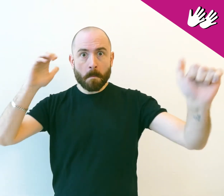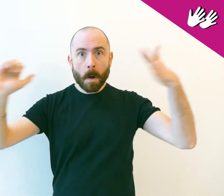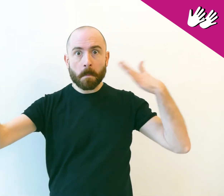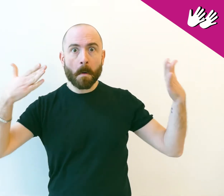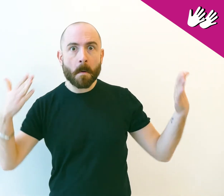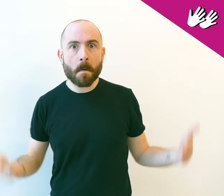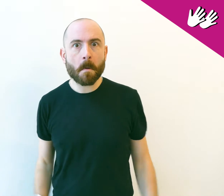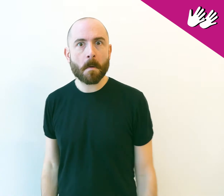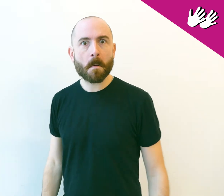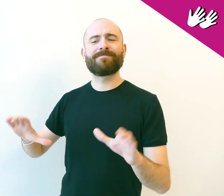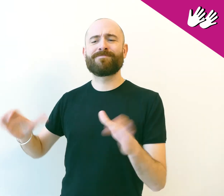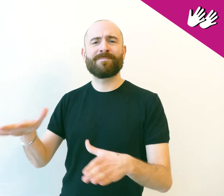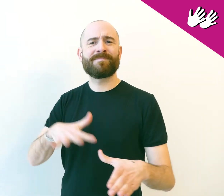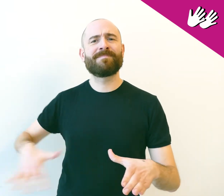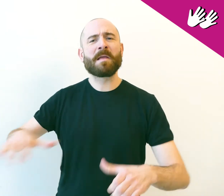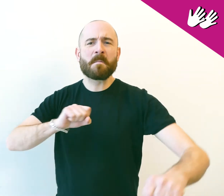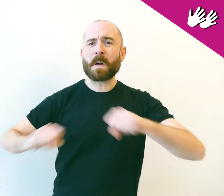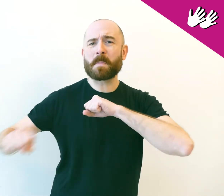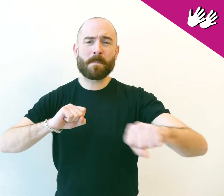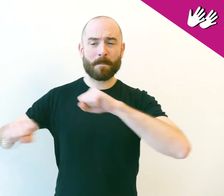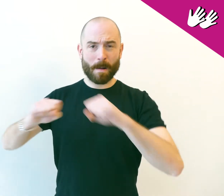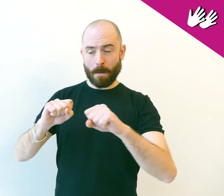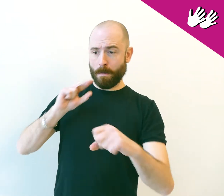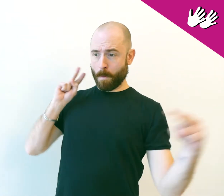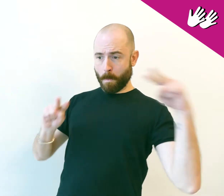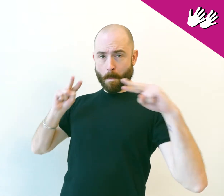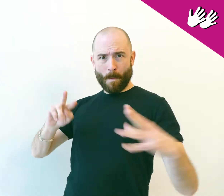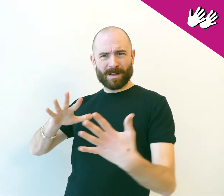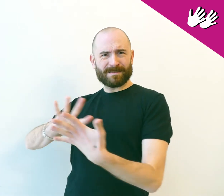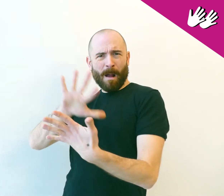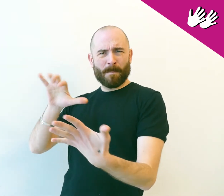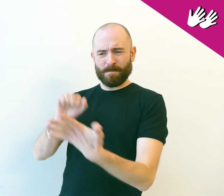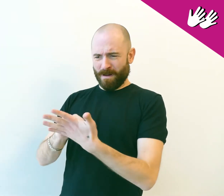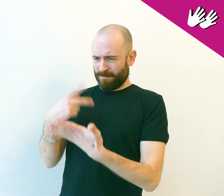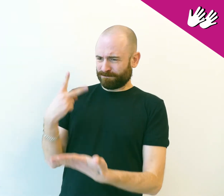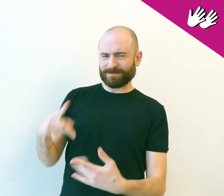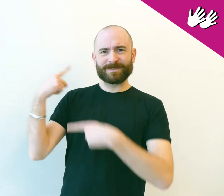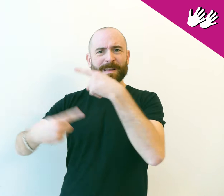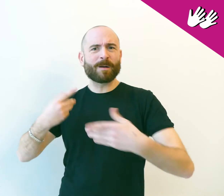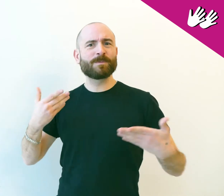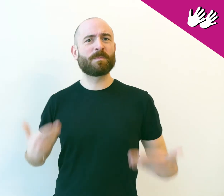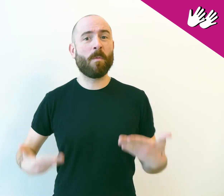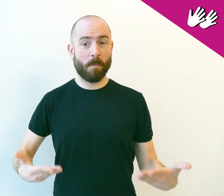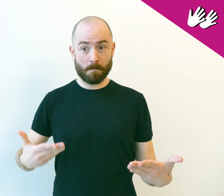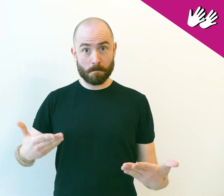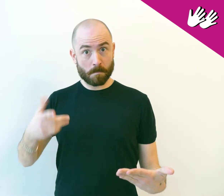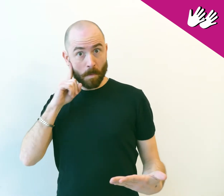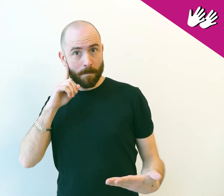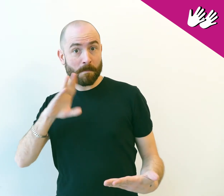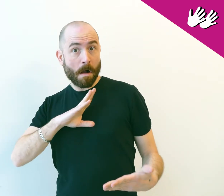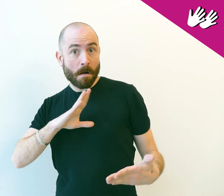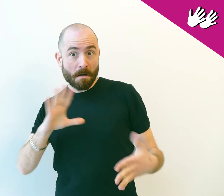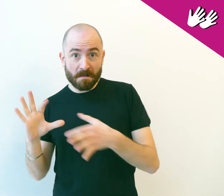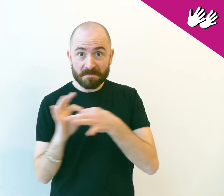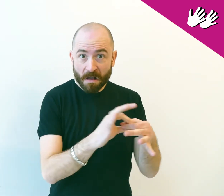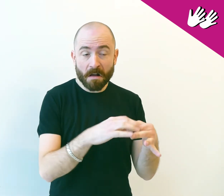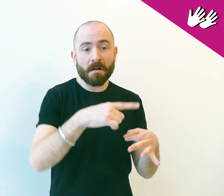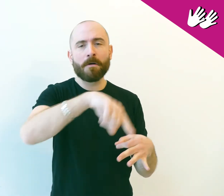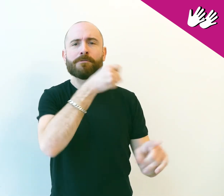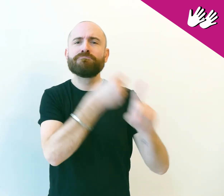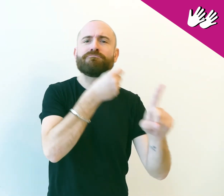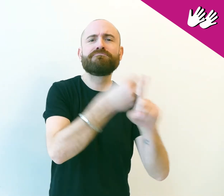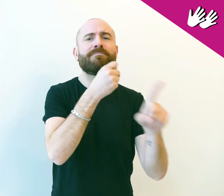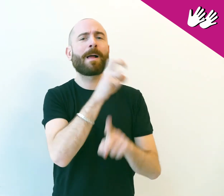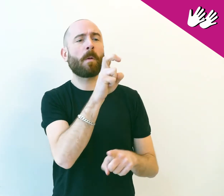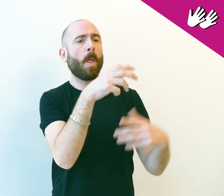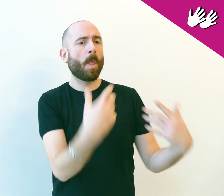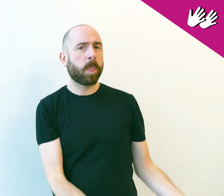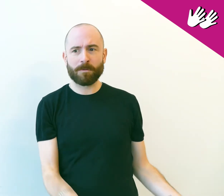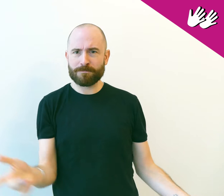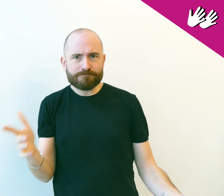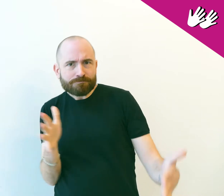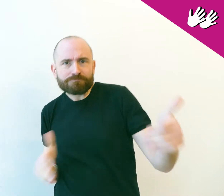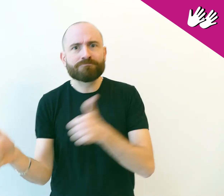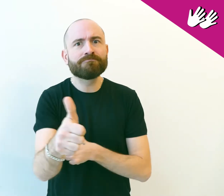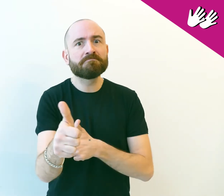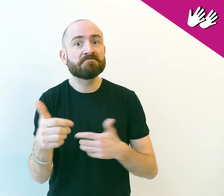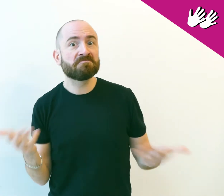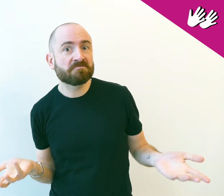Ces mouvements devenus le symbole d'une génération sont-ils la cause d'une rupture dans les combats écologistes?